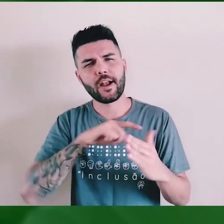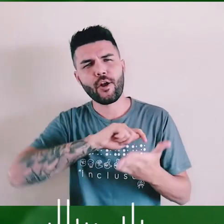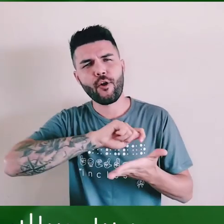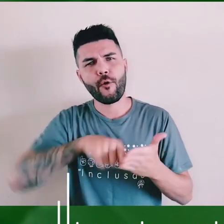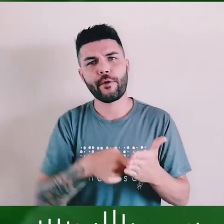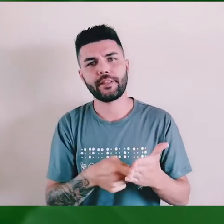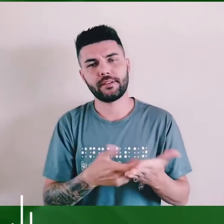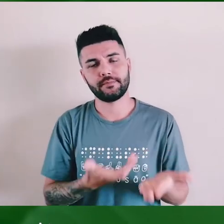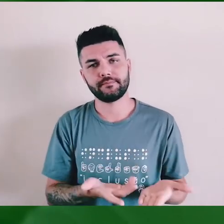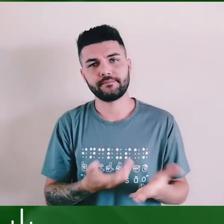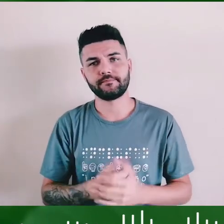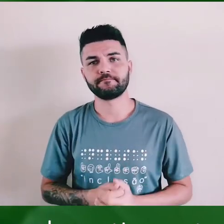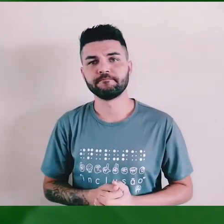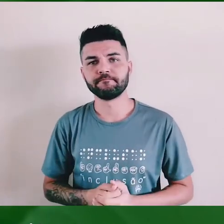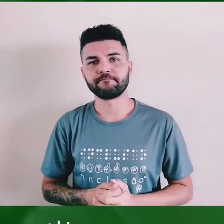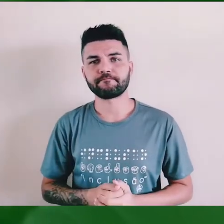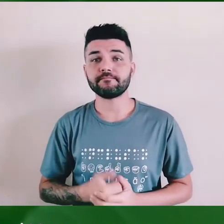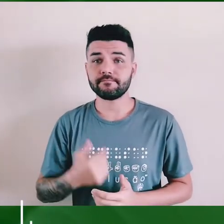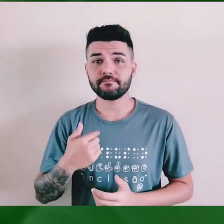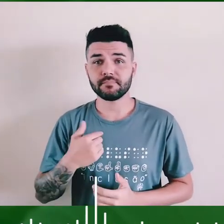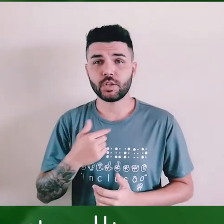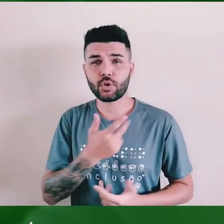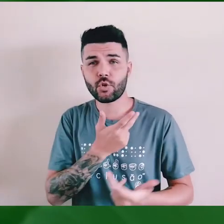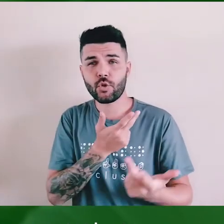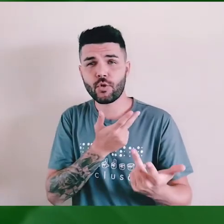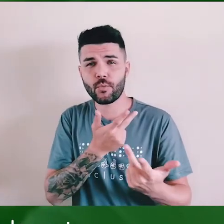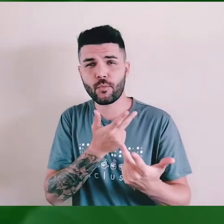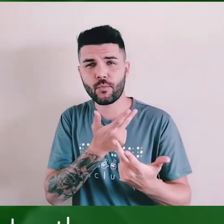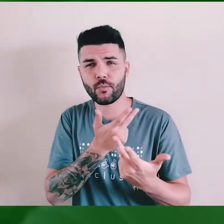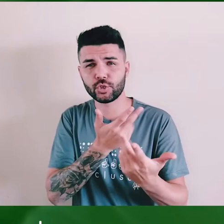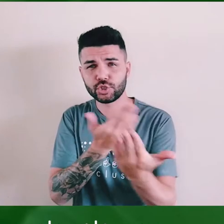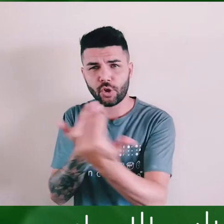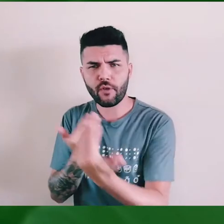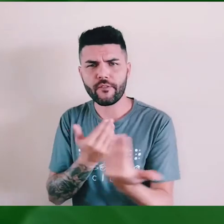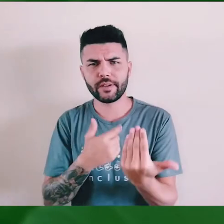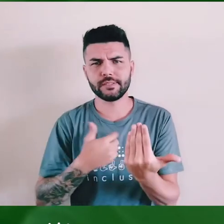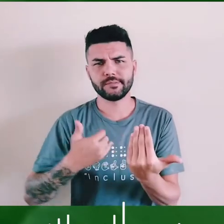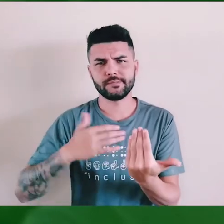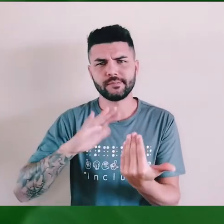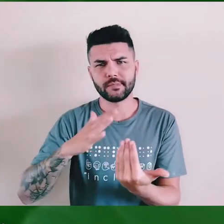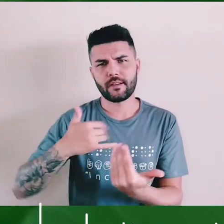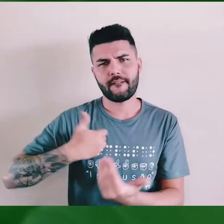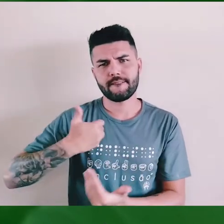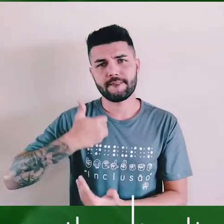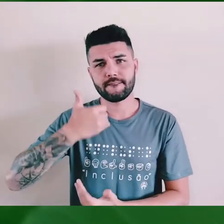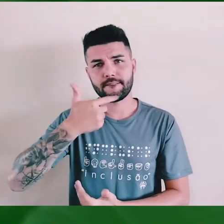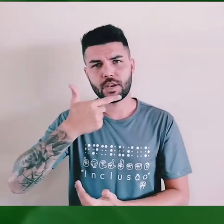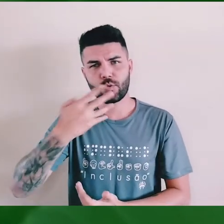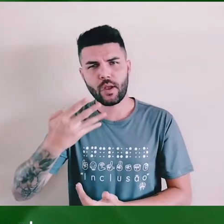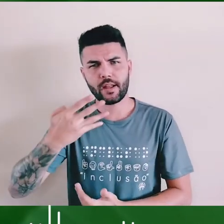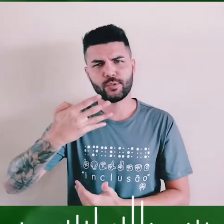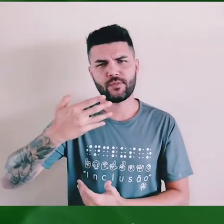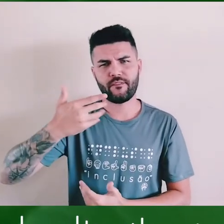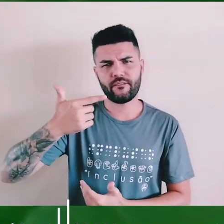aí, eu passei por algo que muitos dos jovens de 24 e 25 anos passam, e que vão passar